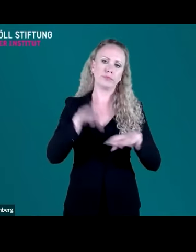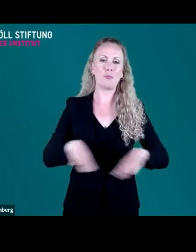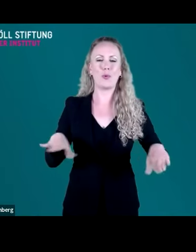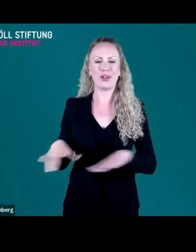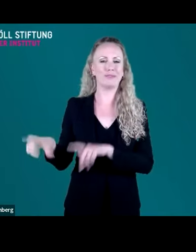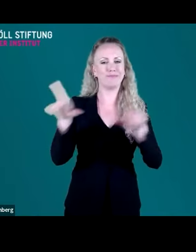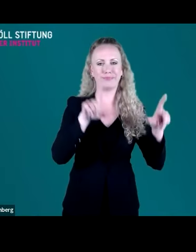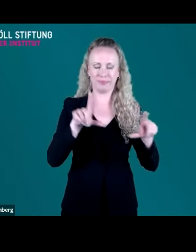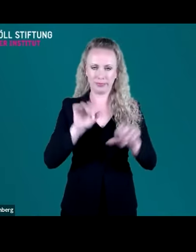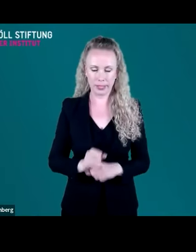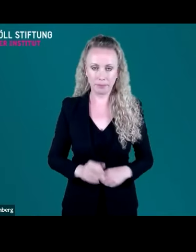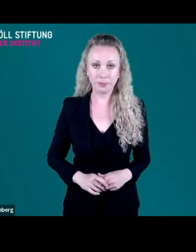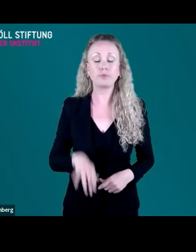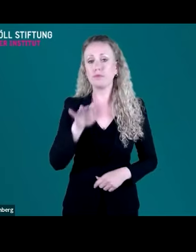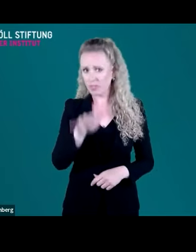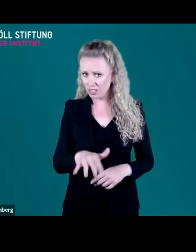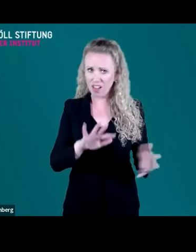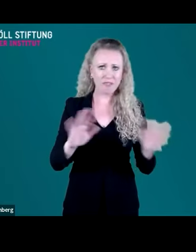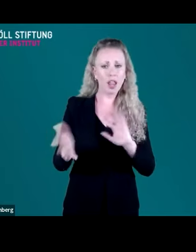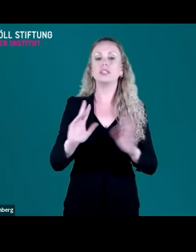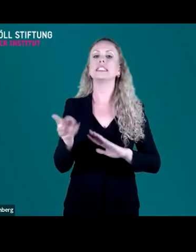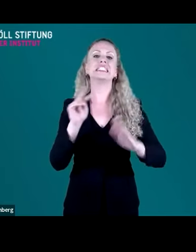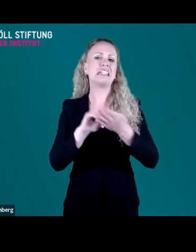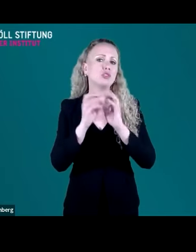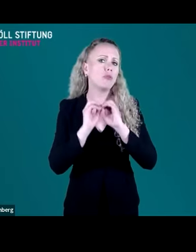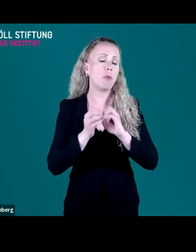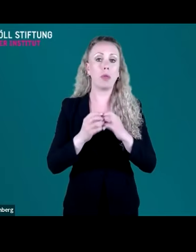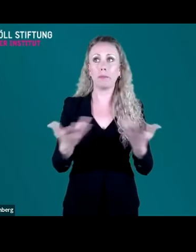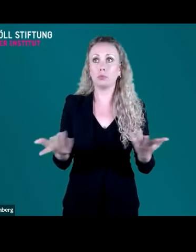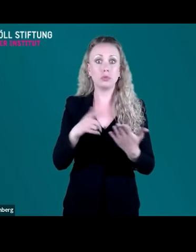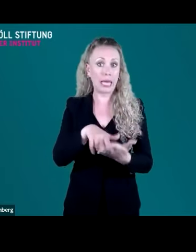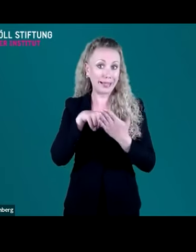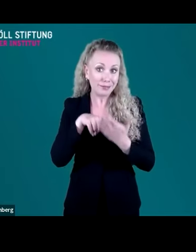Sollten Sie technische Probleme oder Hinweise an uns haben, dann können Sie dazu den Chat nutzen